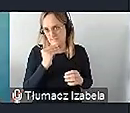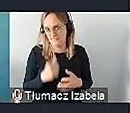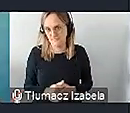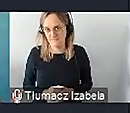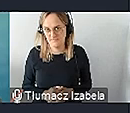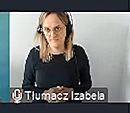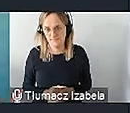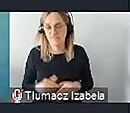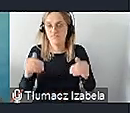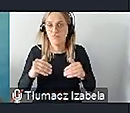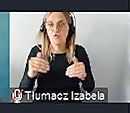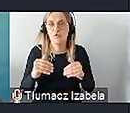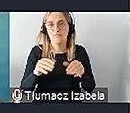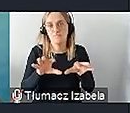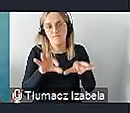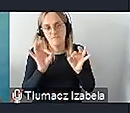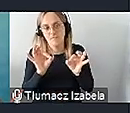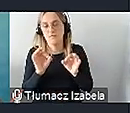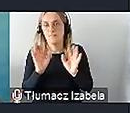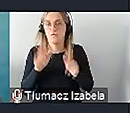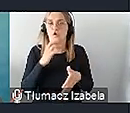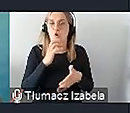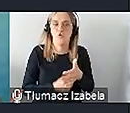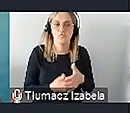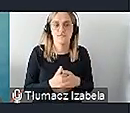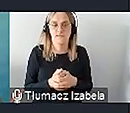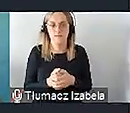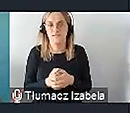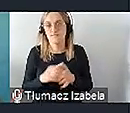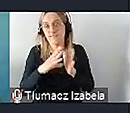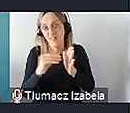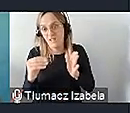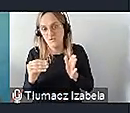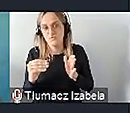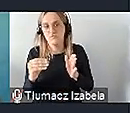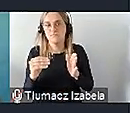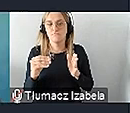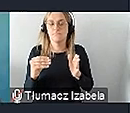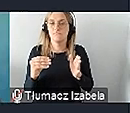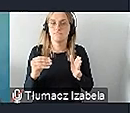Możemy tutaj wybierać, czy będziemy korzystać ze zdjęć, czy z grafik,